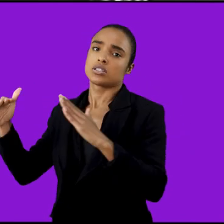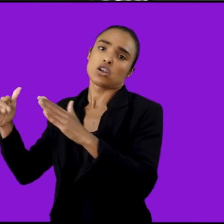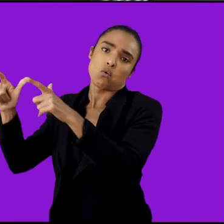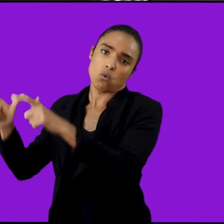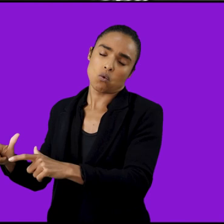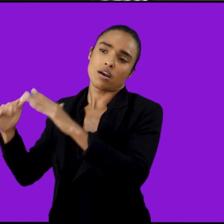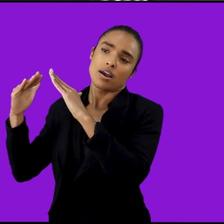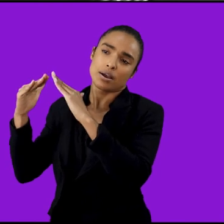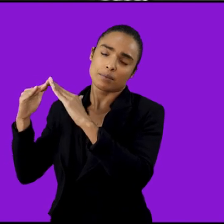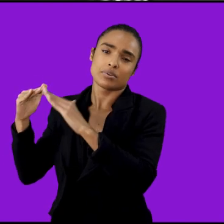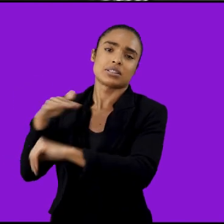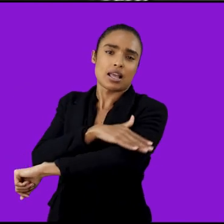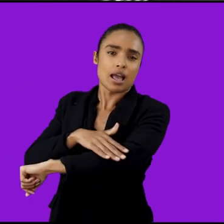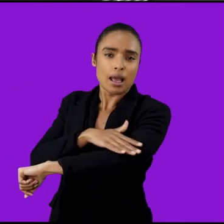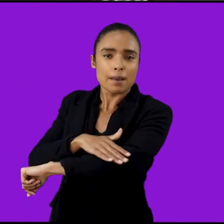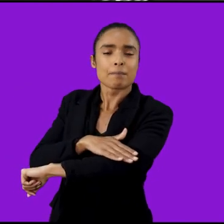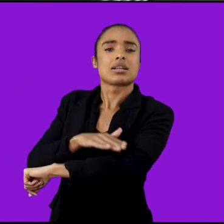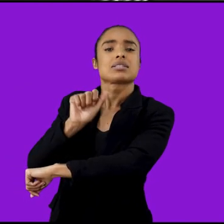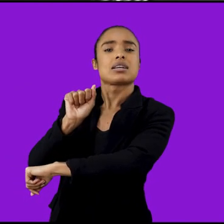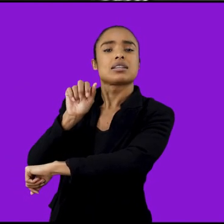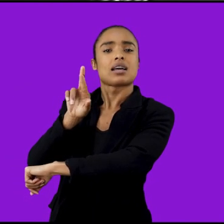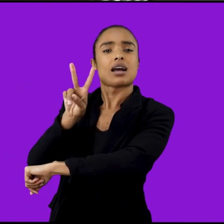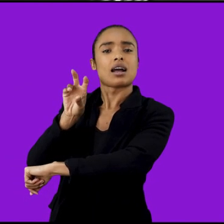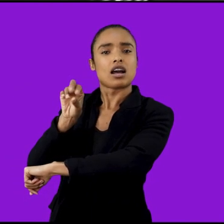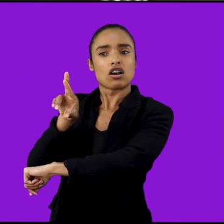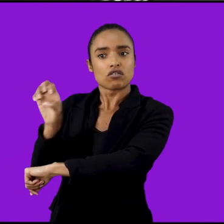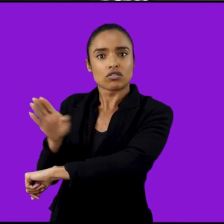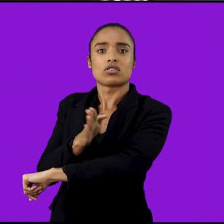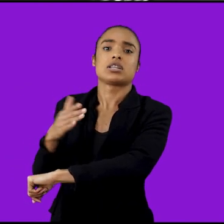da Praça da Árvore, da Saúde. A família que a minha vó trabalhou durante 70 anos.